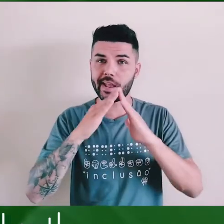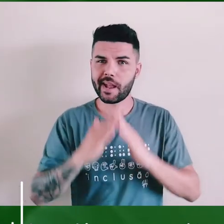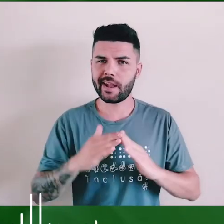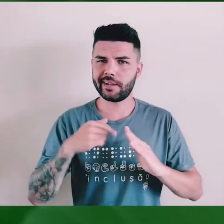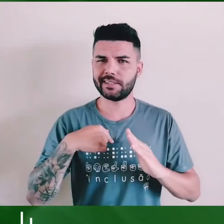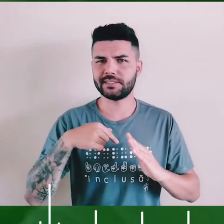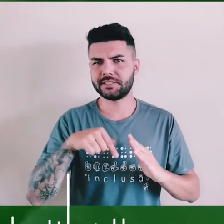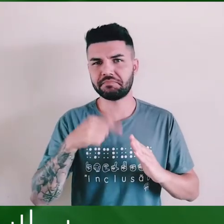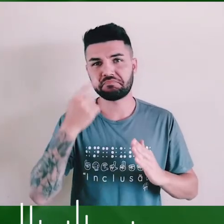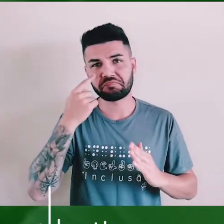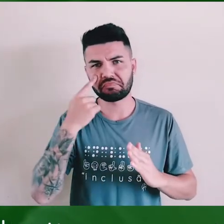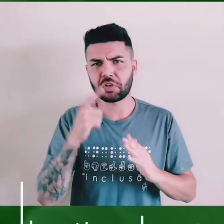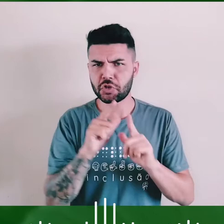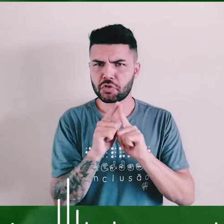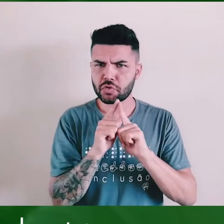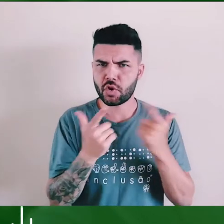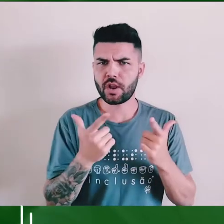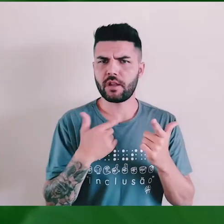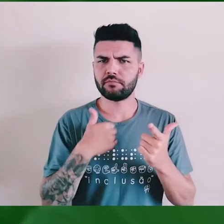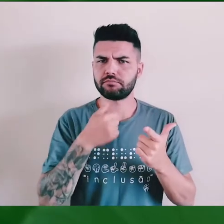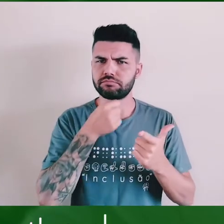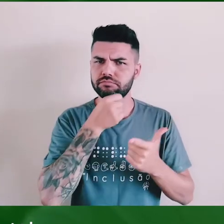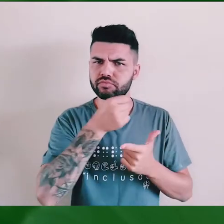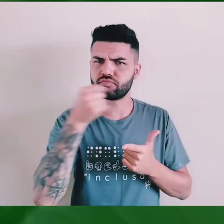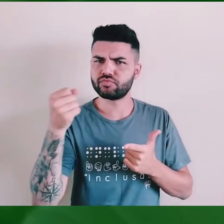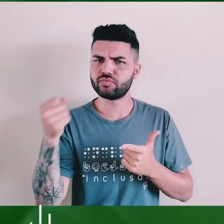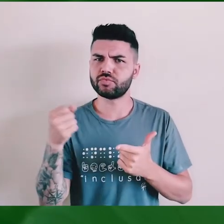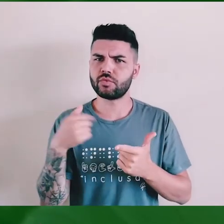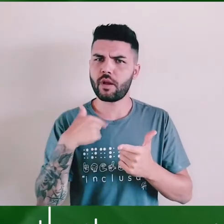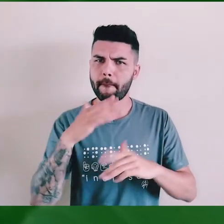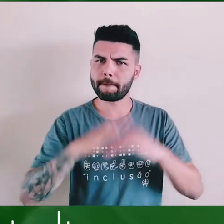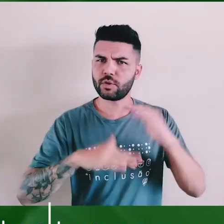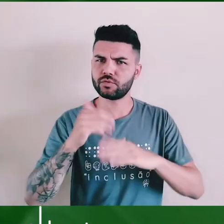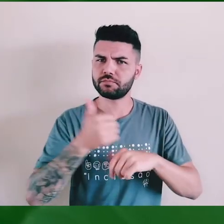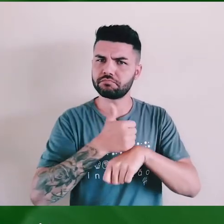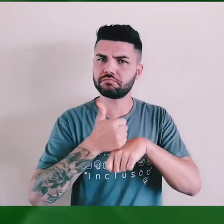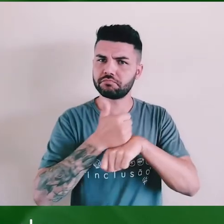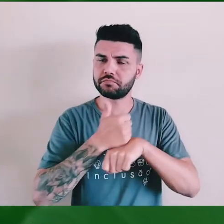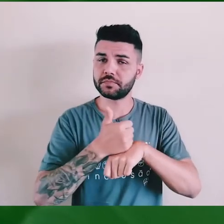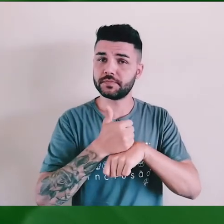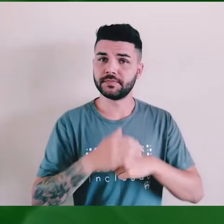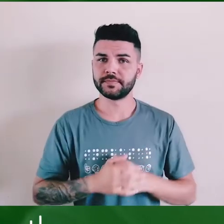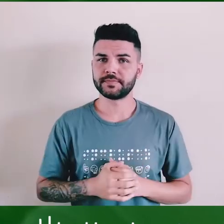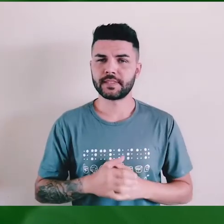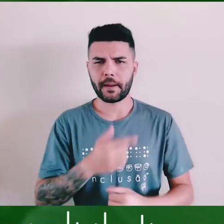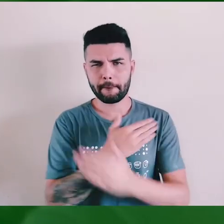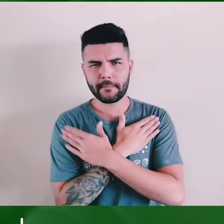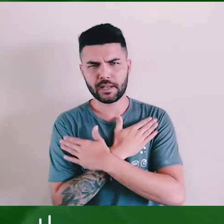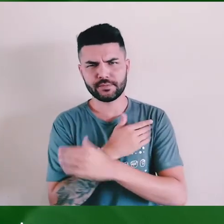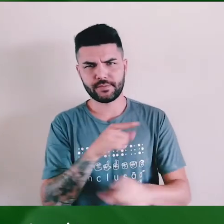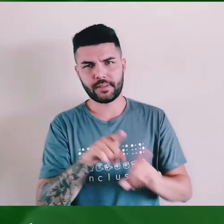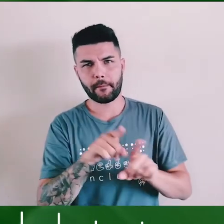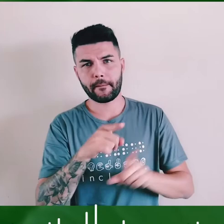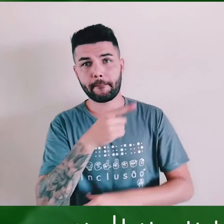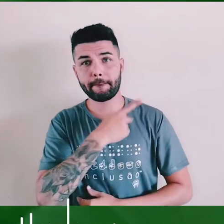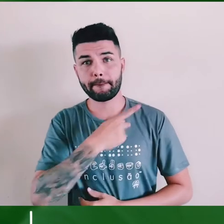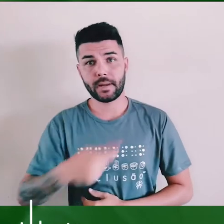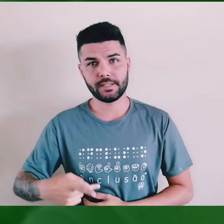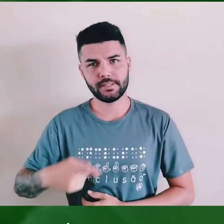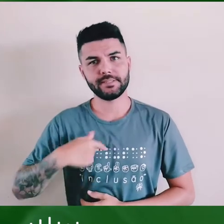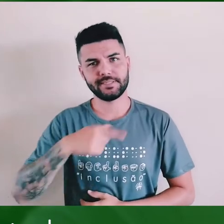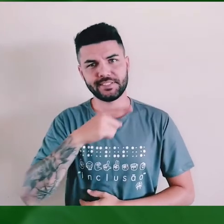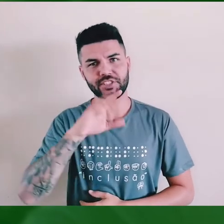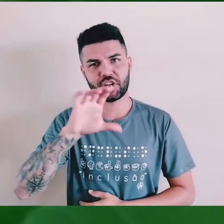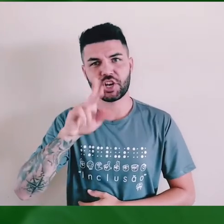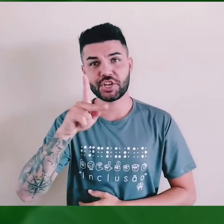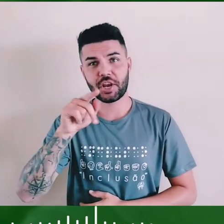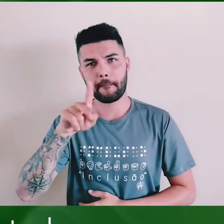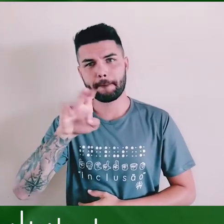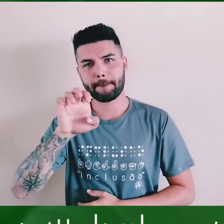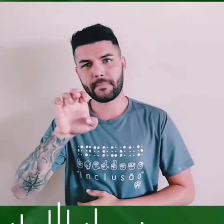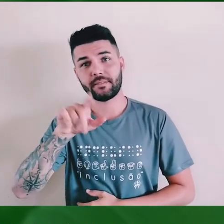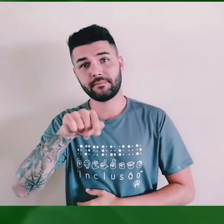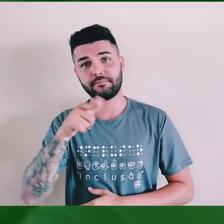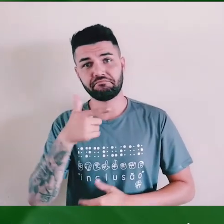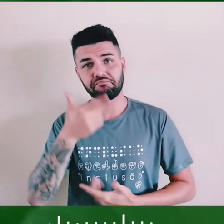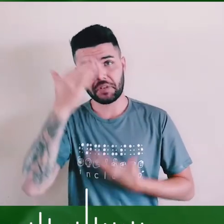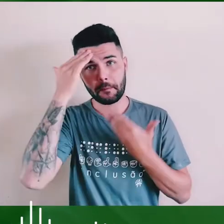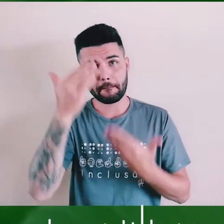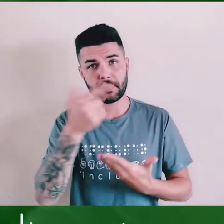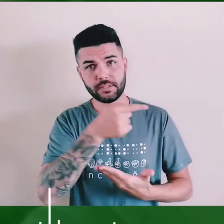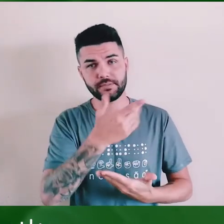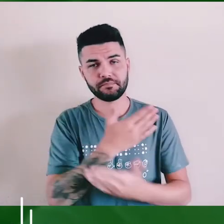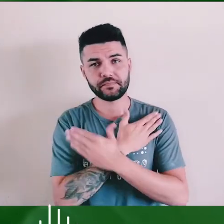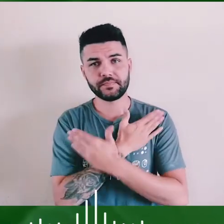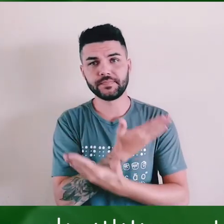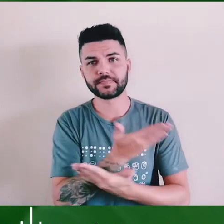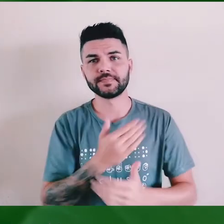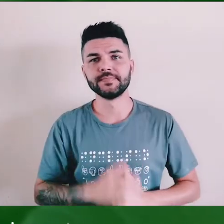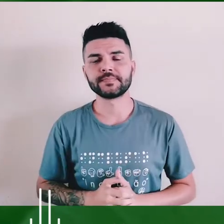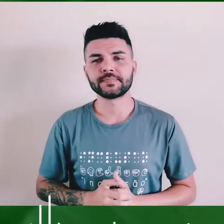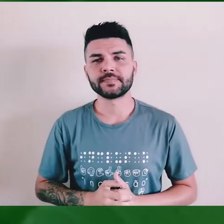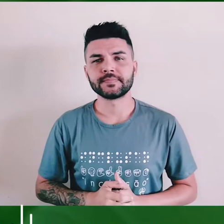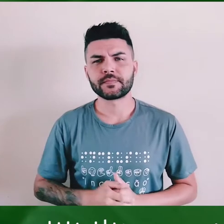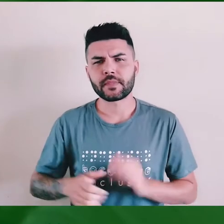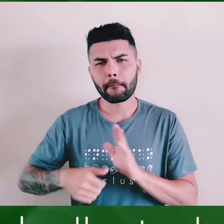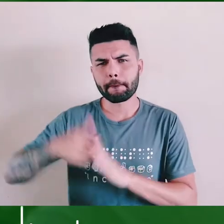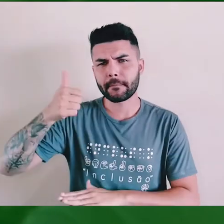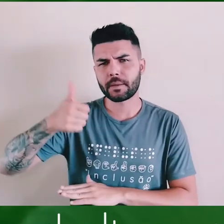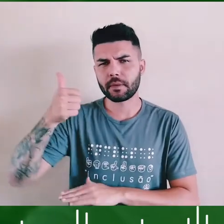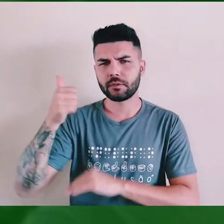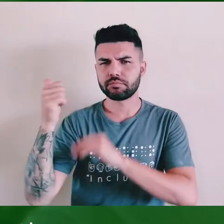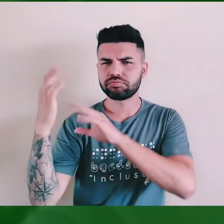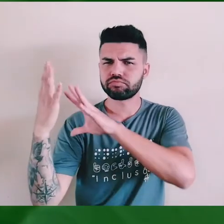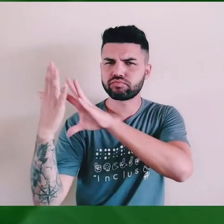tive olhos, o meu maior ídolo